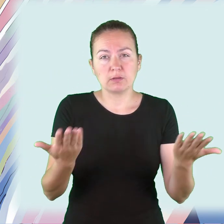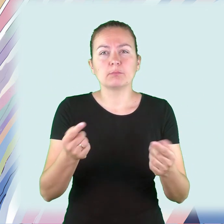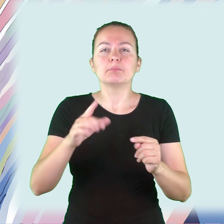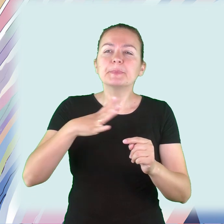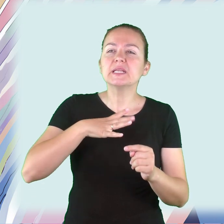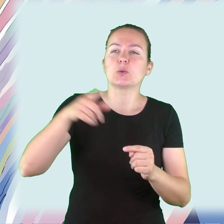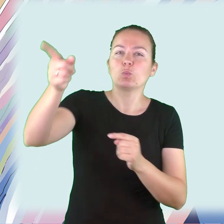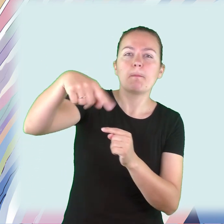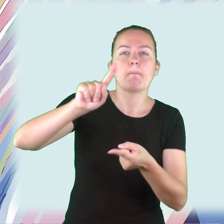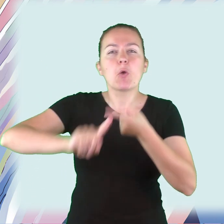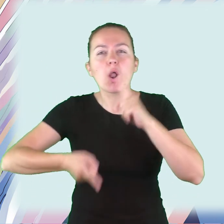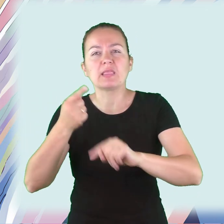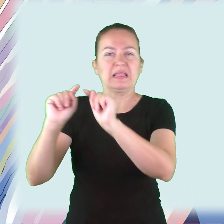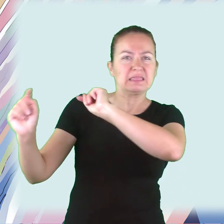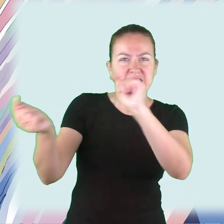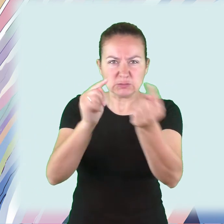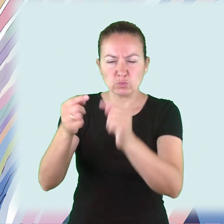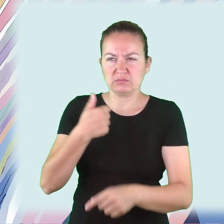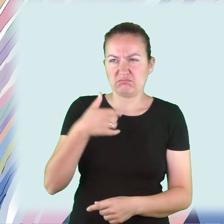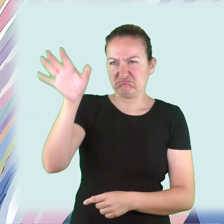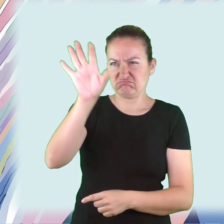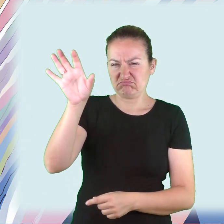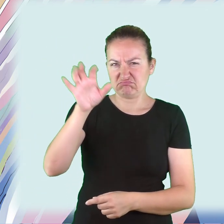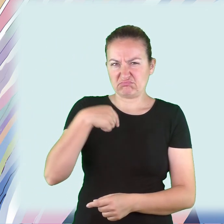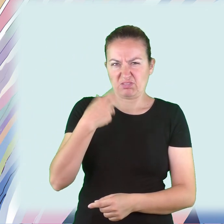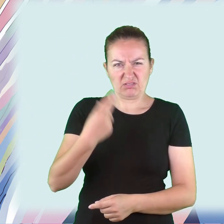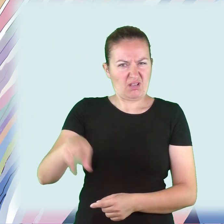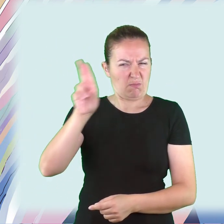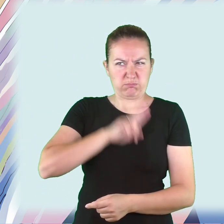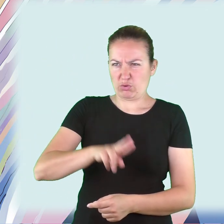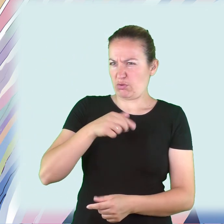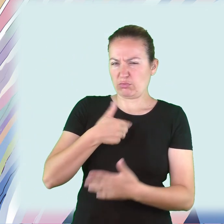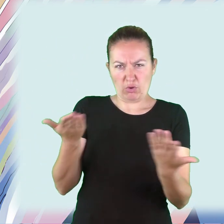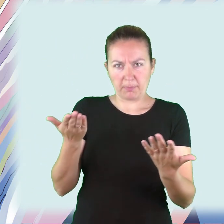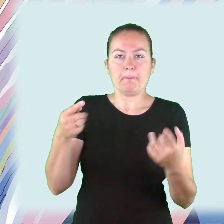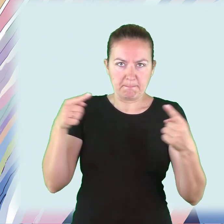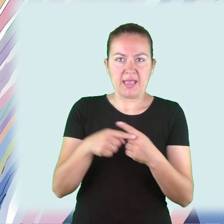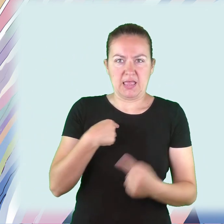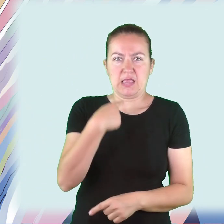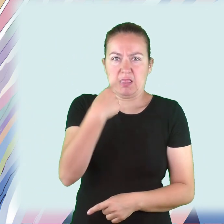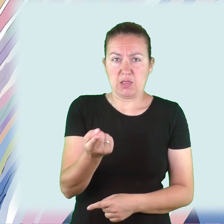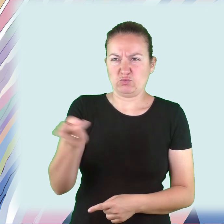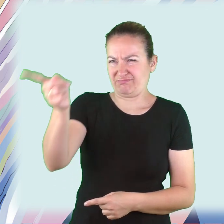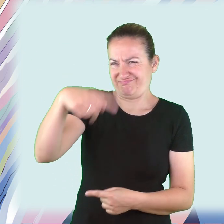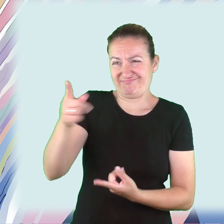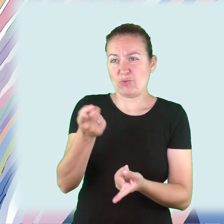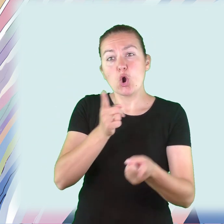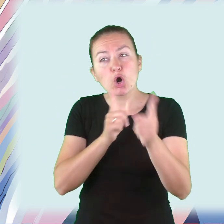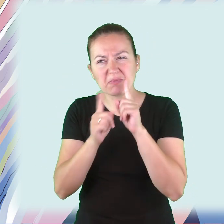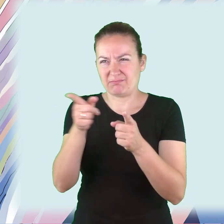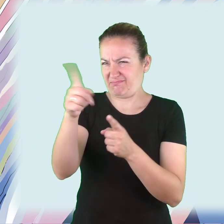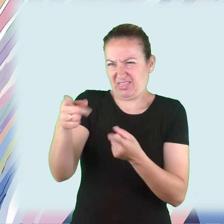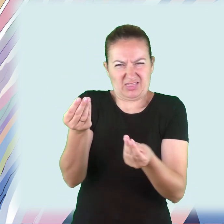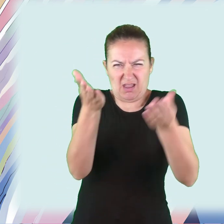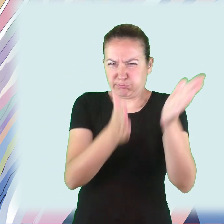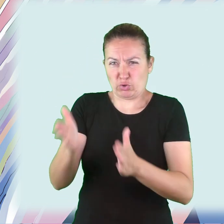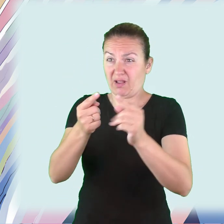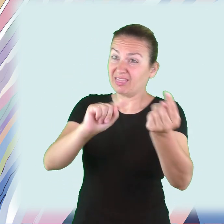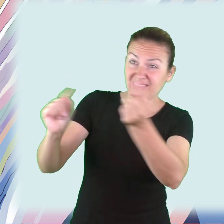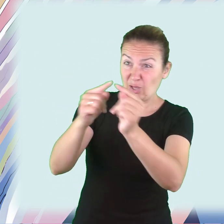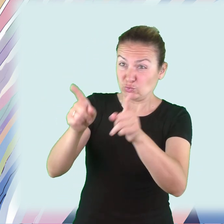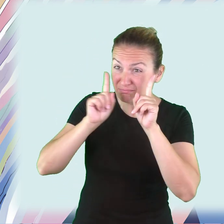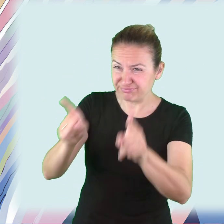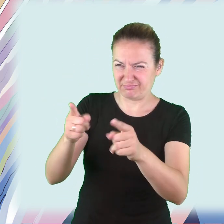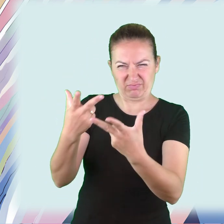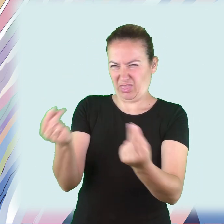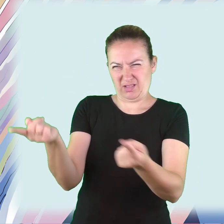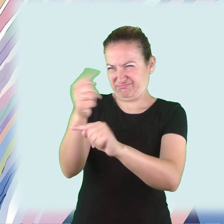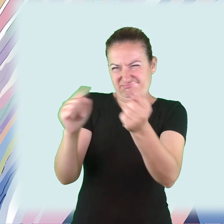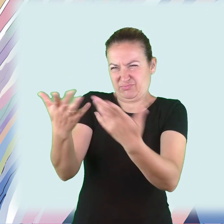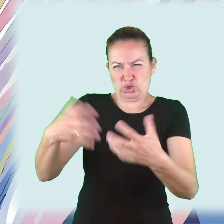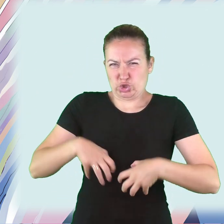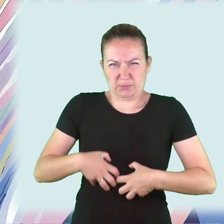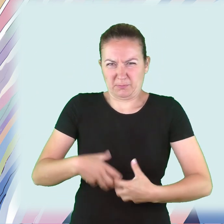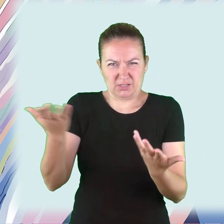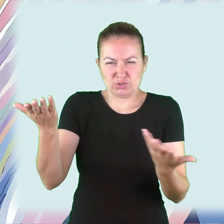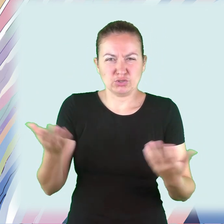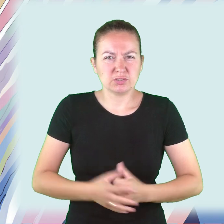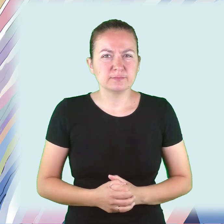Na przykład, jeśli dyskusja polityków nam się nie podobała, możemy wtedy powiedzieć: To była parodia dyskusji, oni byli zupełnie nieprzygotowani do rozmowy.